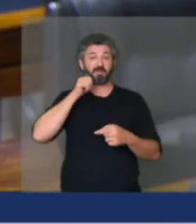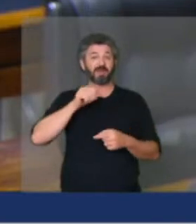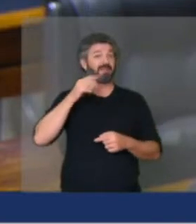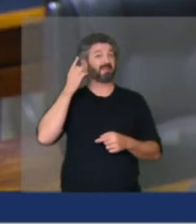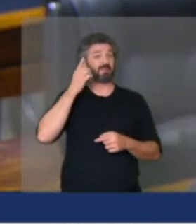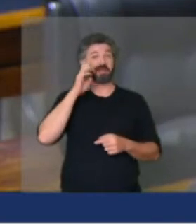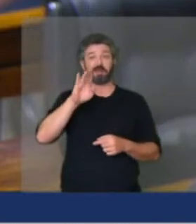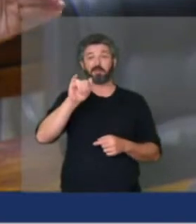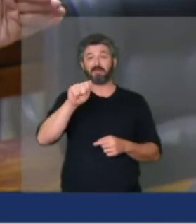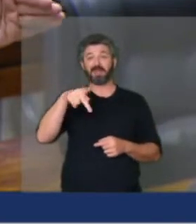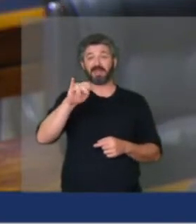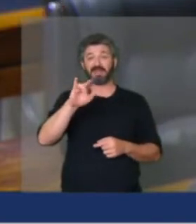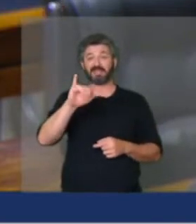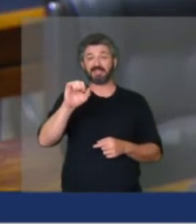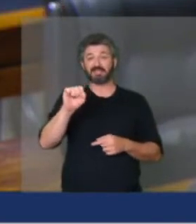NÃO PERMITINDO A VOTAÇÃO DE